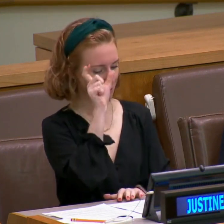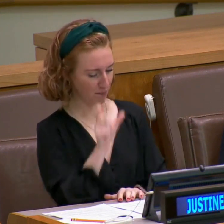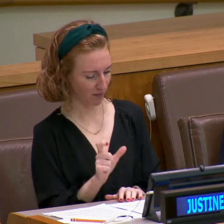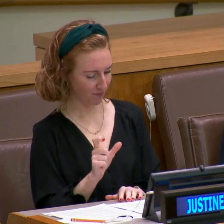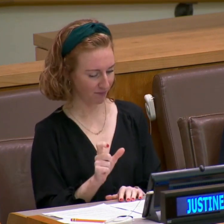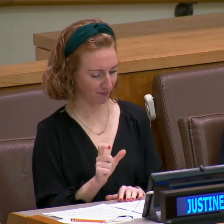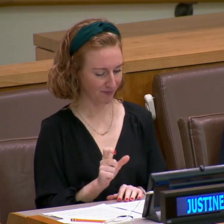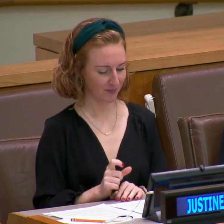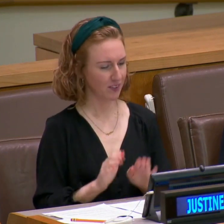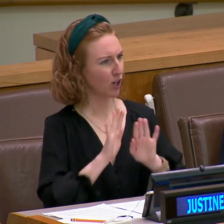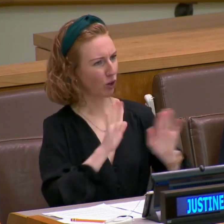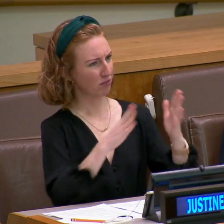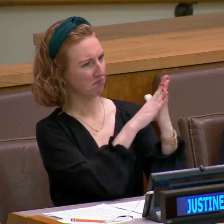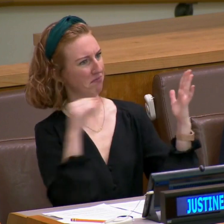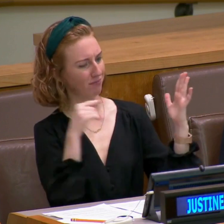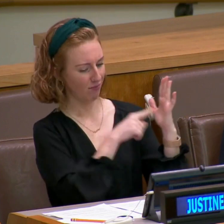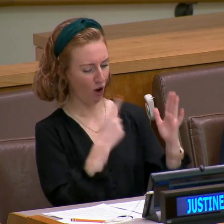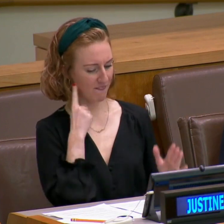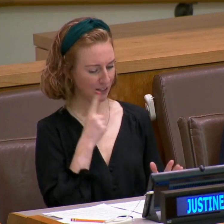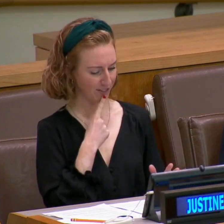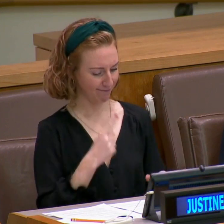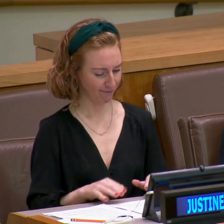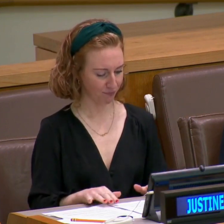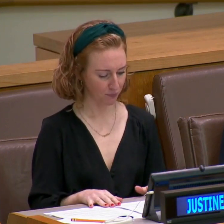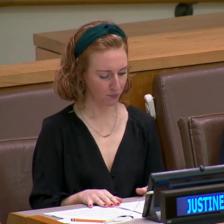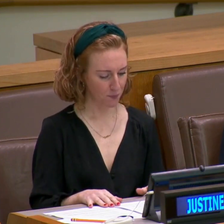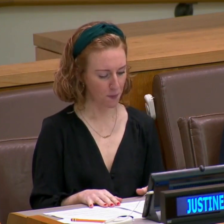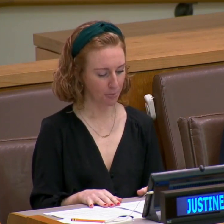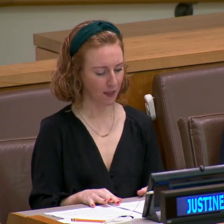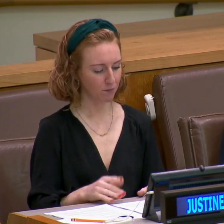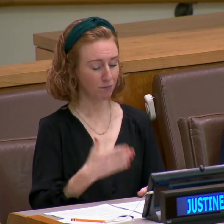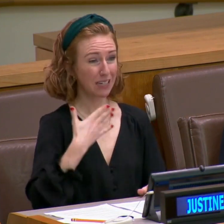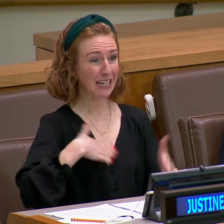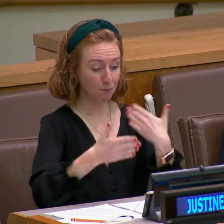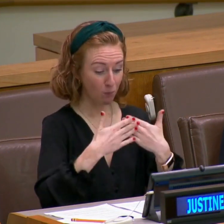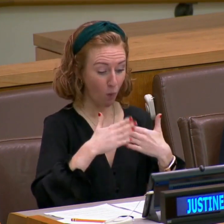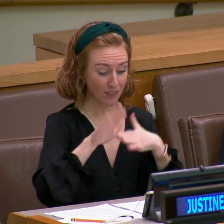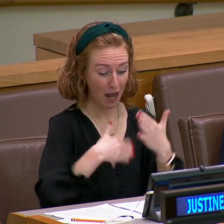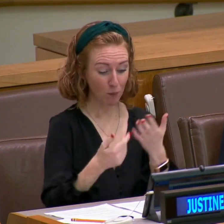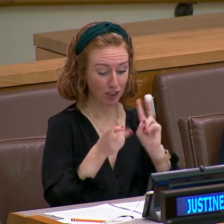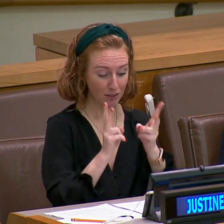feliz, y no una imitación de una persona oyente". Hacen falta